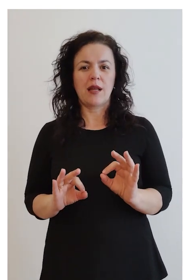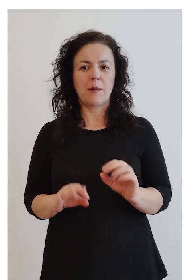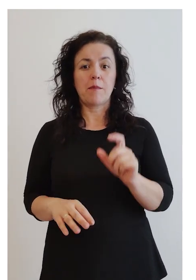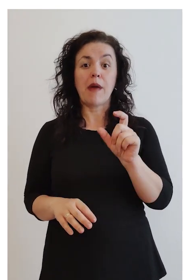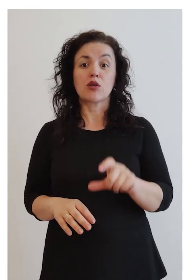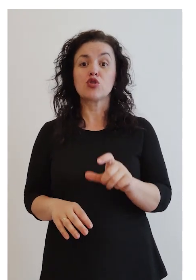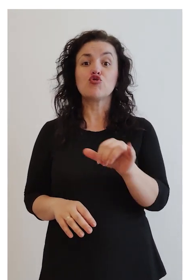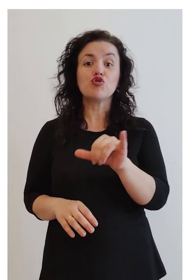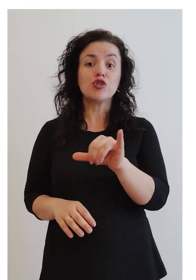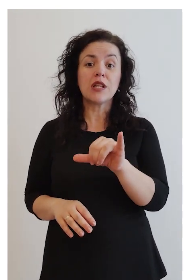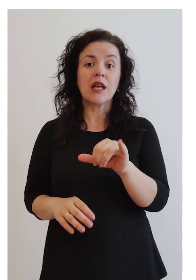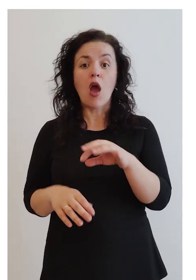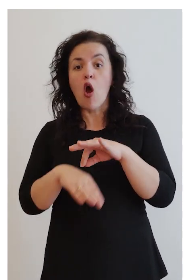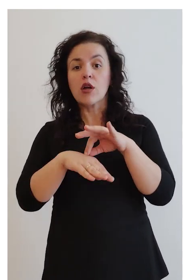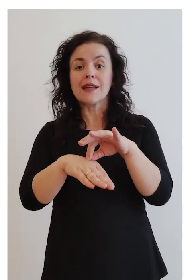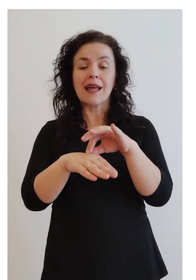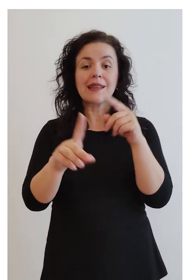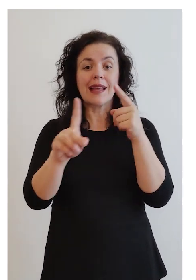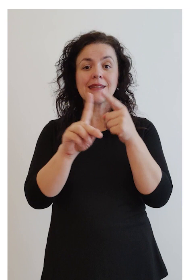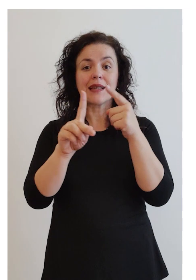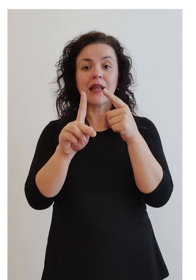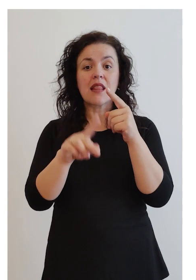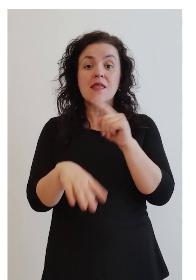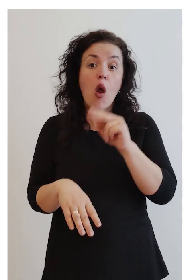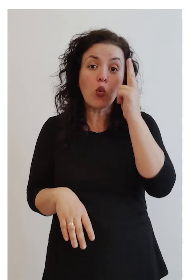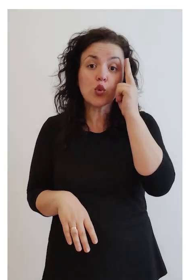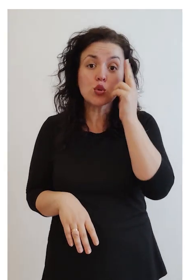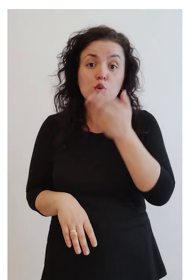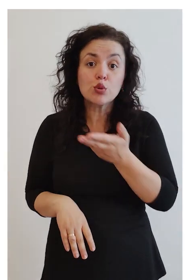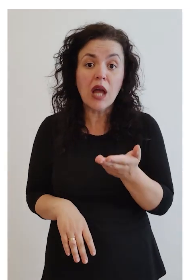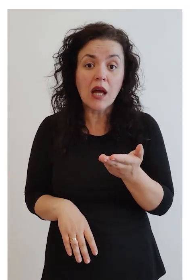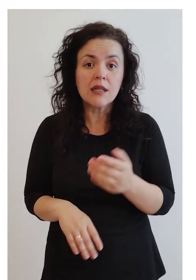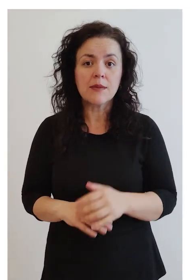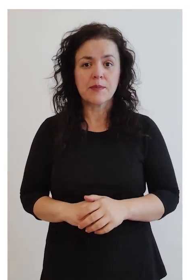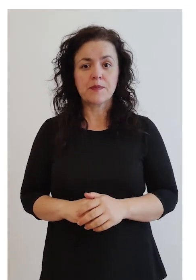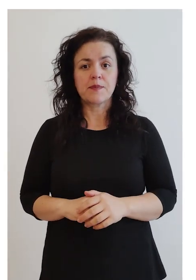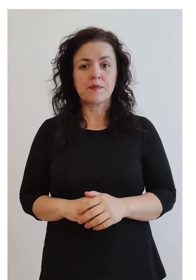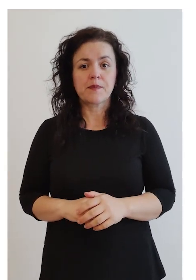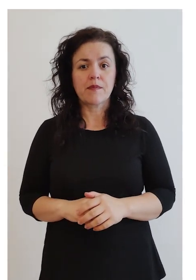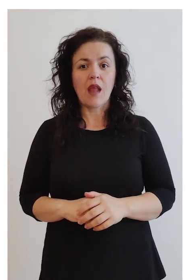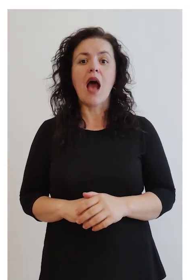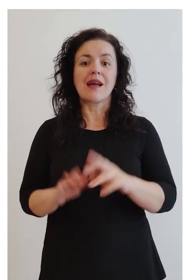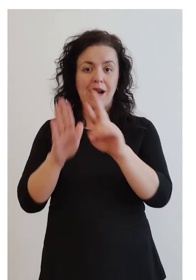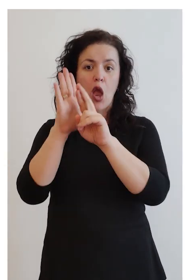Regulile generale de bun simț se aplică tuturor călătoriilor.